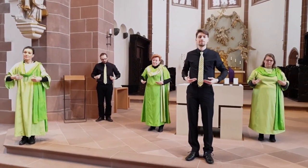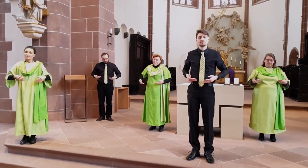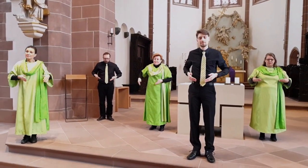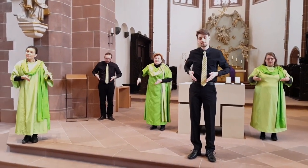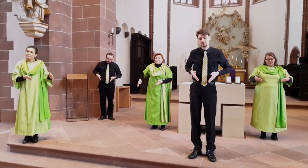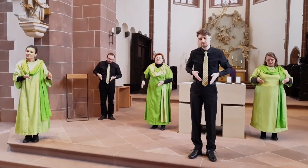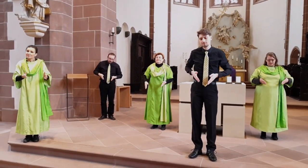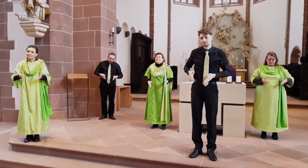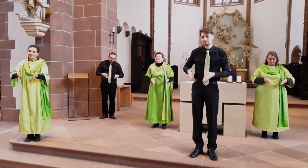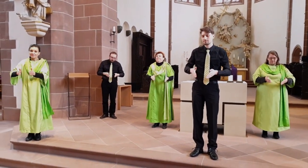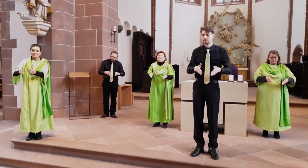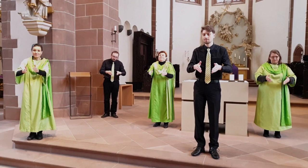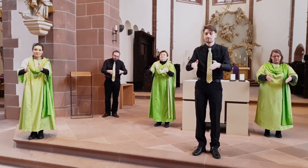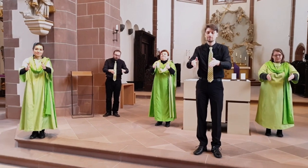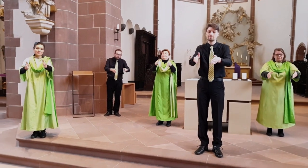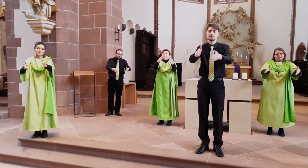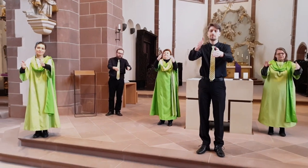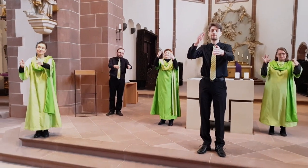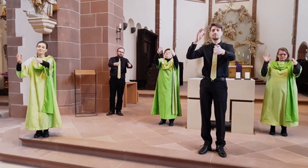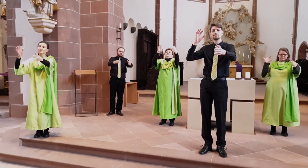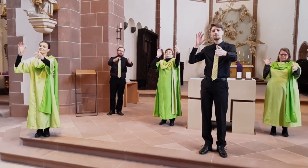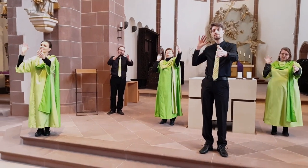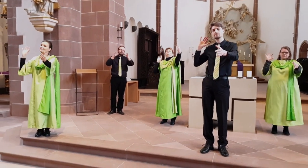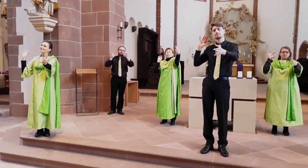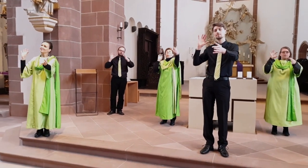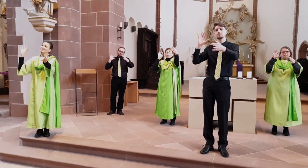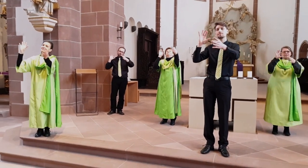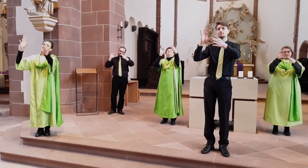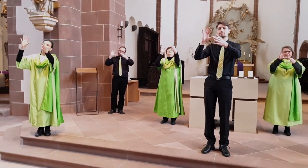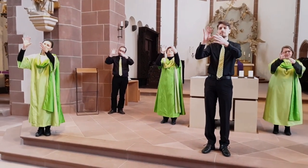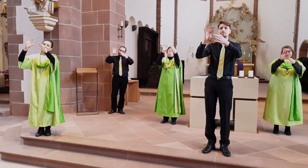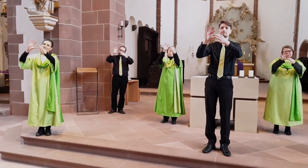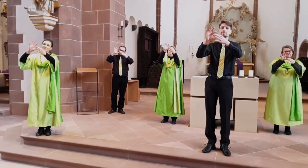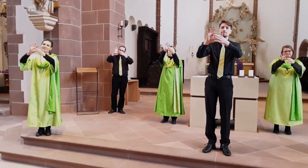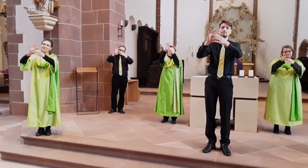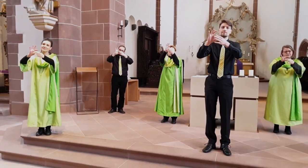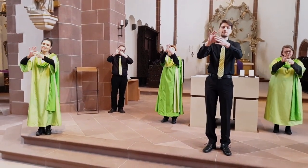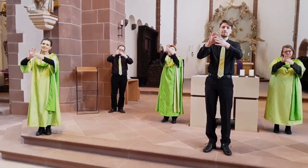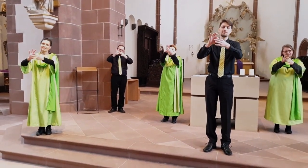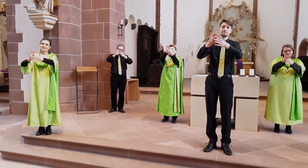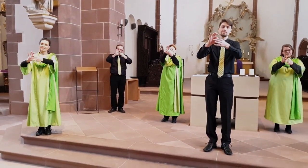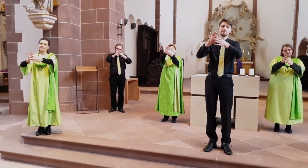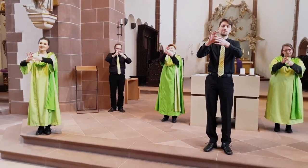einen Weg von mir zu dir.